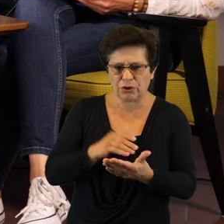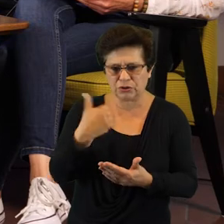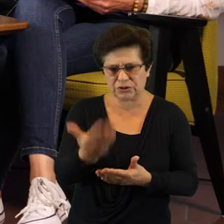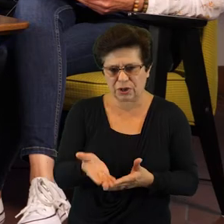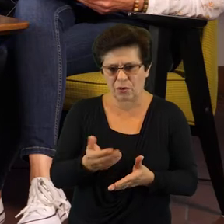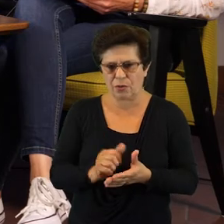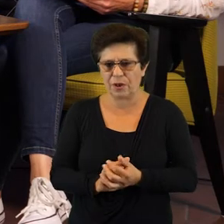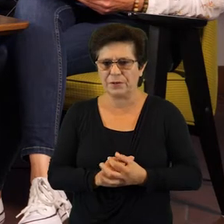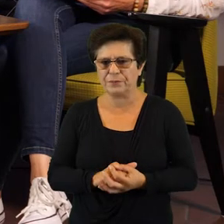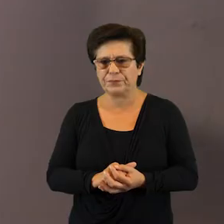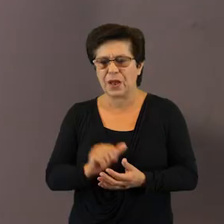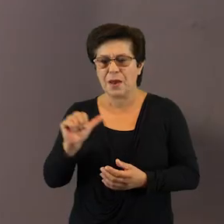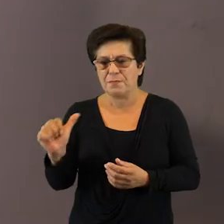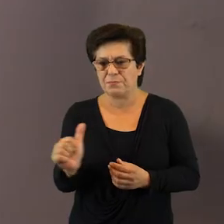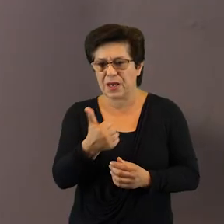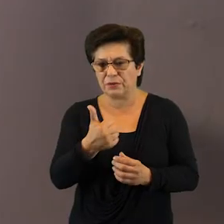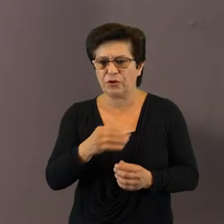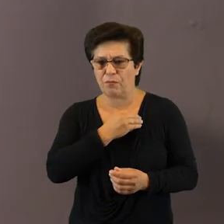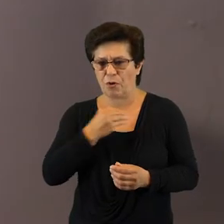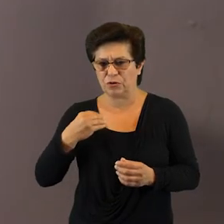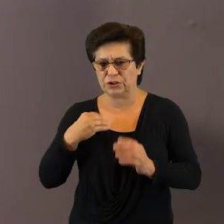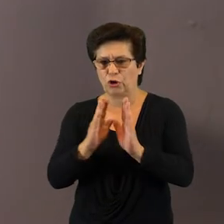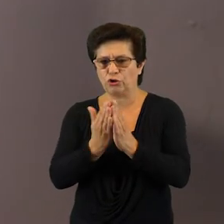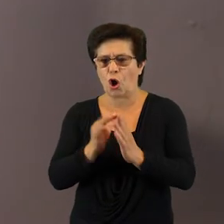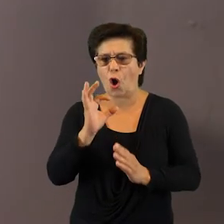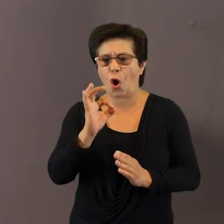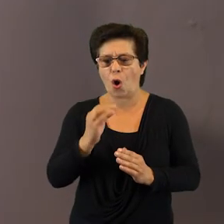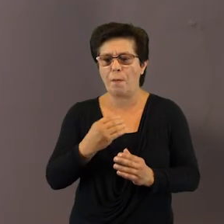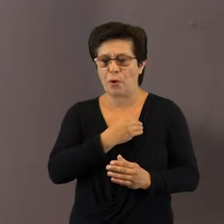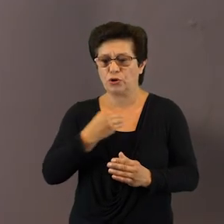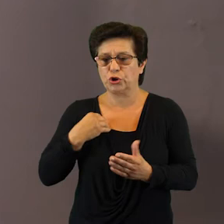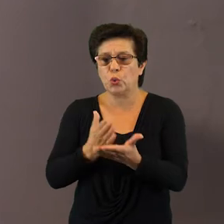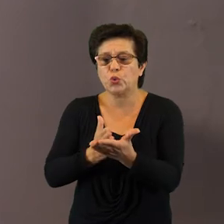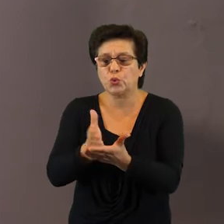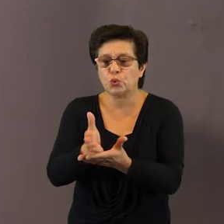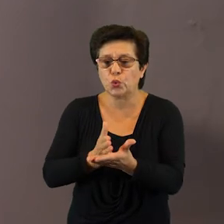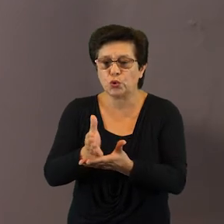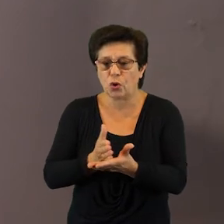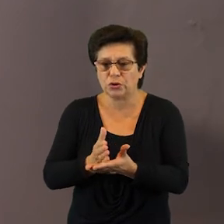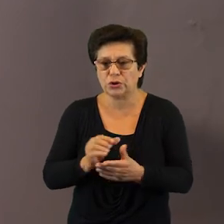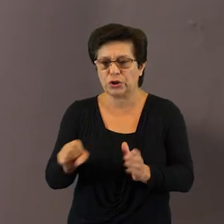oraz bestsellerowej, pierwszej w Polsce książki o polskich służących pod tytułem "Służące do wszystkiego".